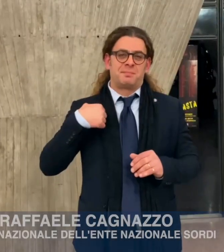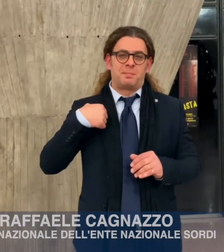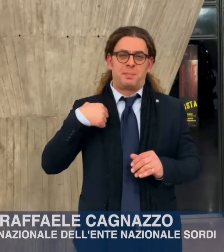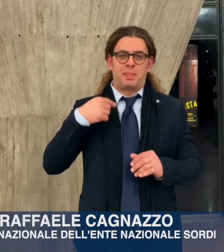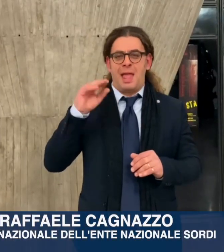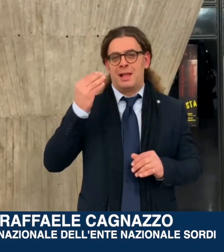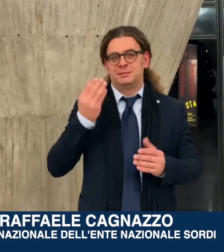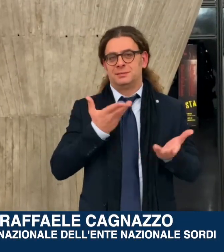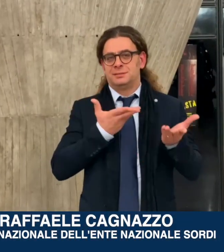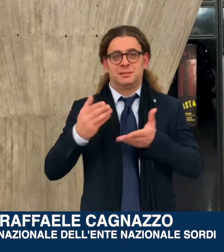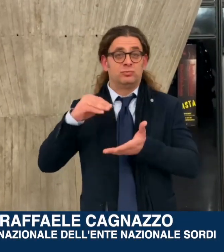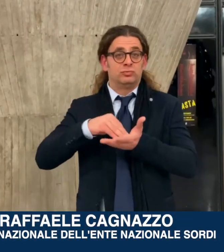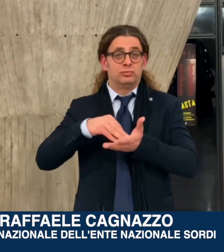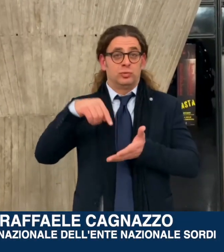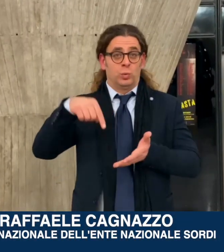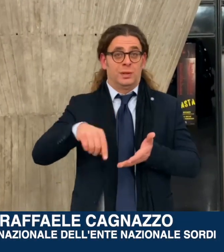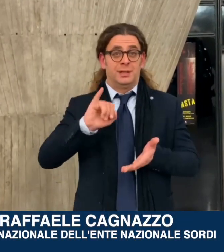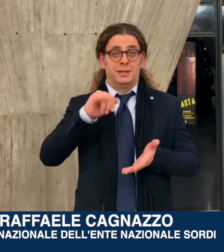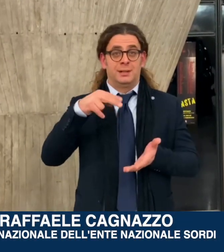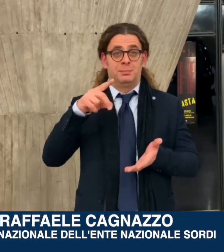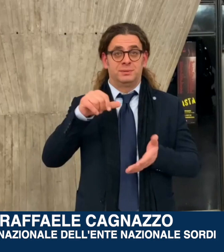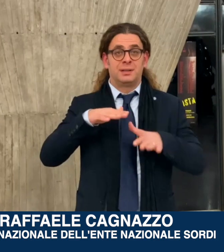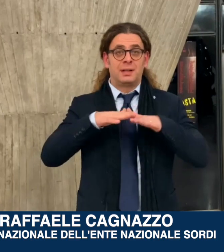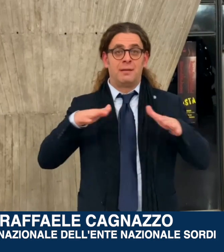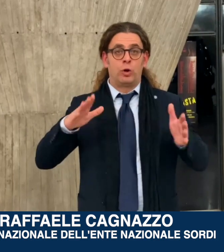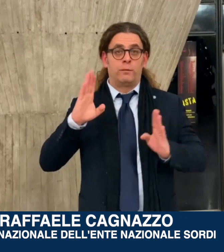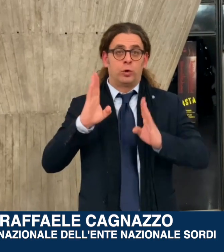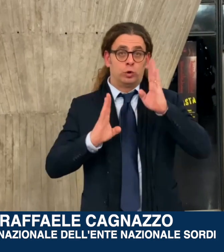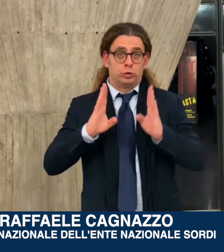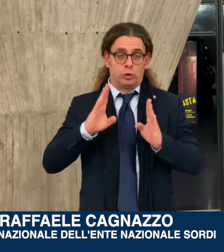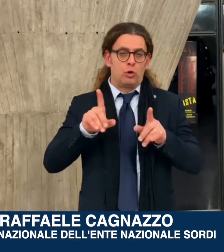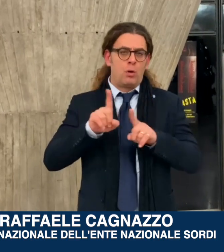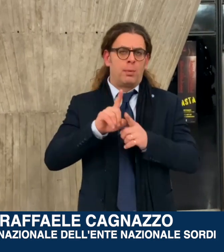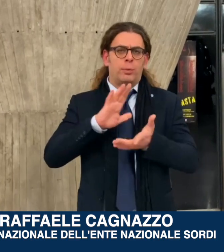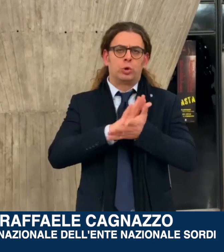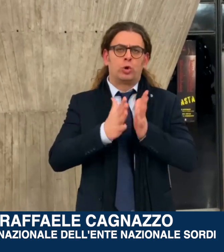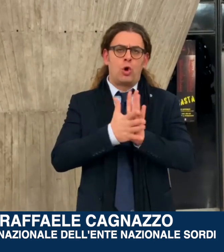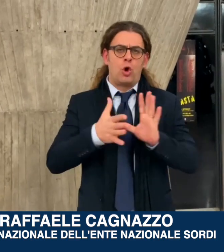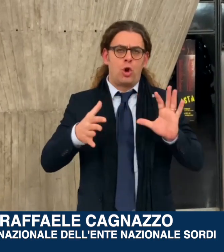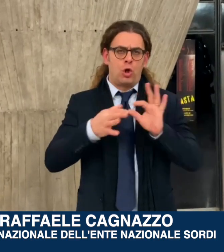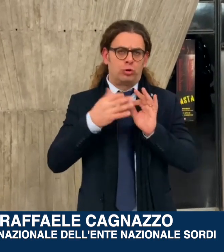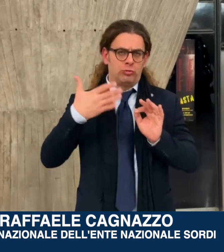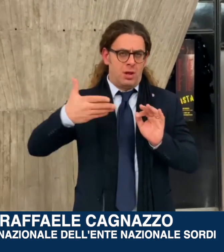Ciao. Mi trovo all'INPS, presso il tavolo di confronto a cui l'Ente Nazionale Sordi è stato invitato, come da protocollo